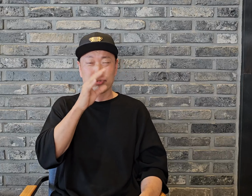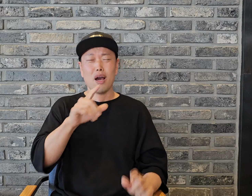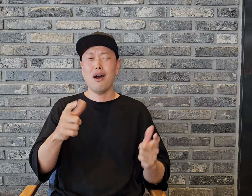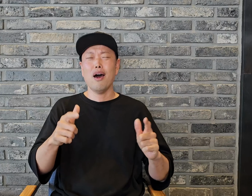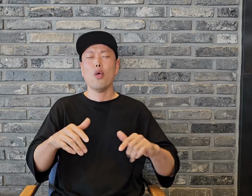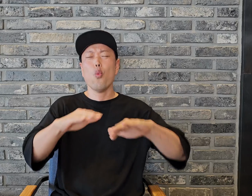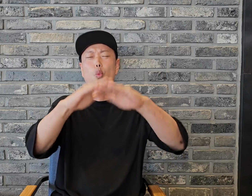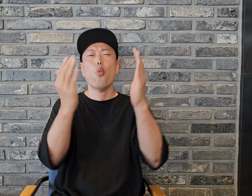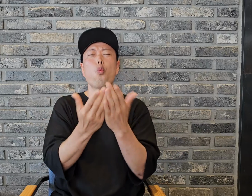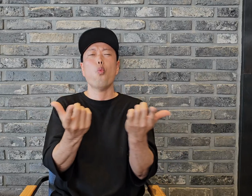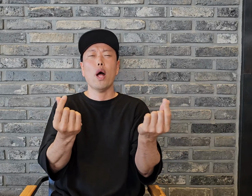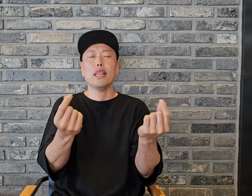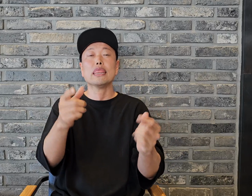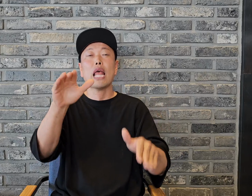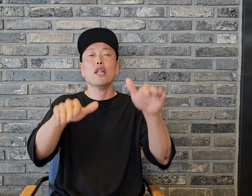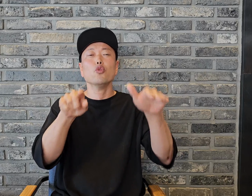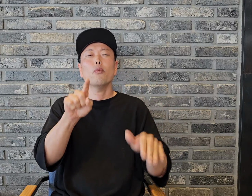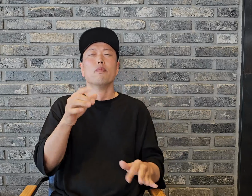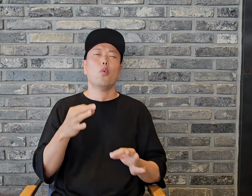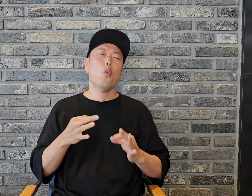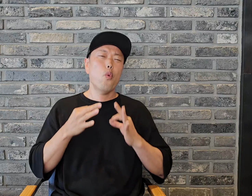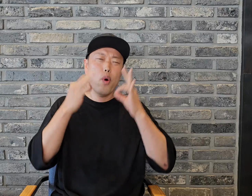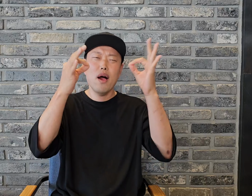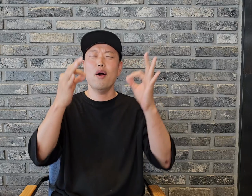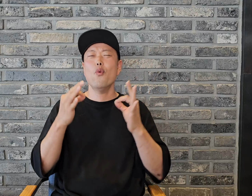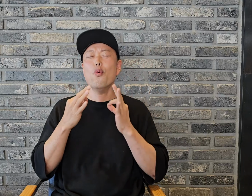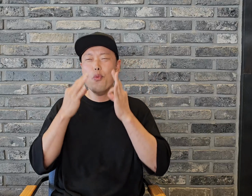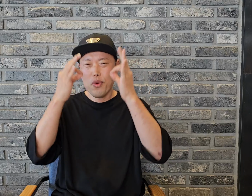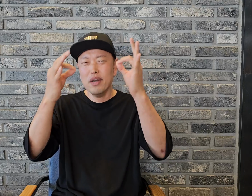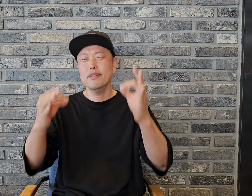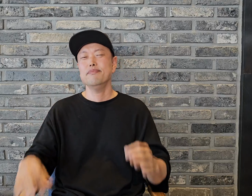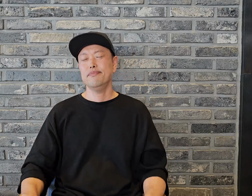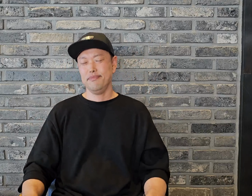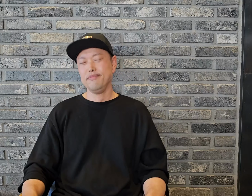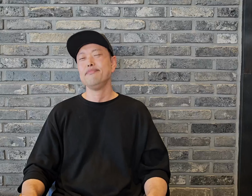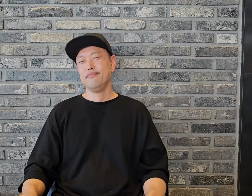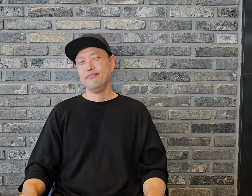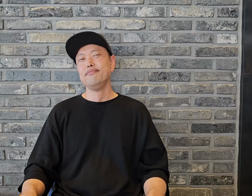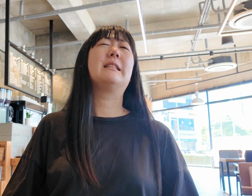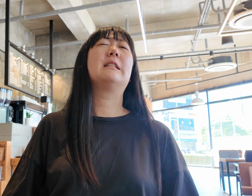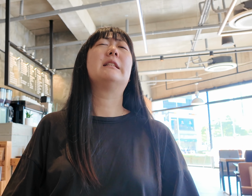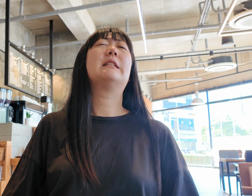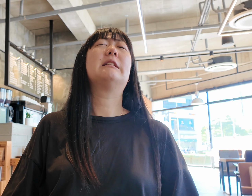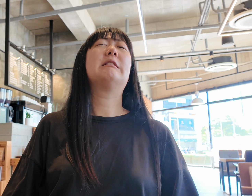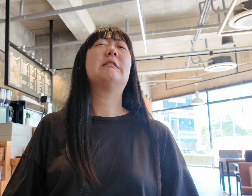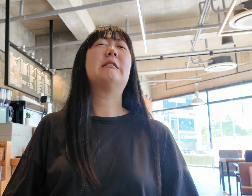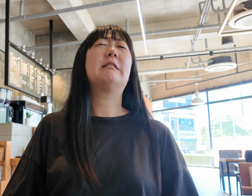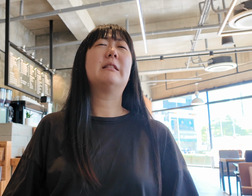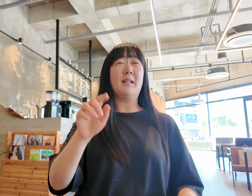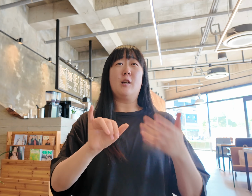상관없이 불가하지 않고 모두 할 수 있는데 차이는 노력 유무인 것 같아요 크.. 그렇군